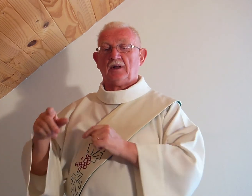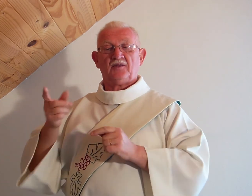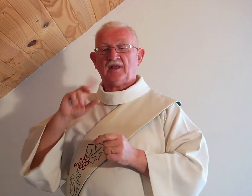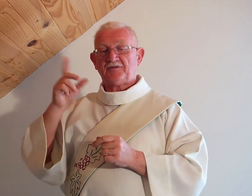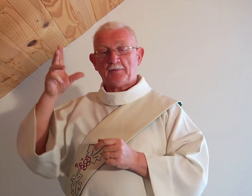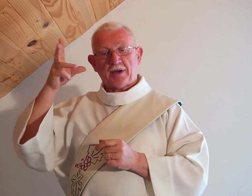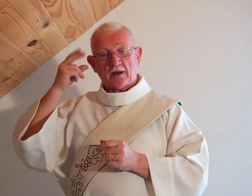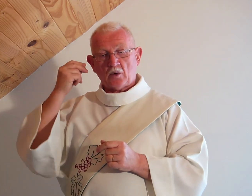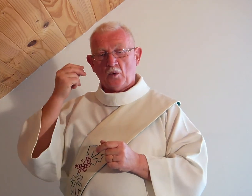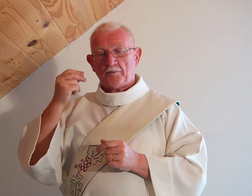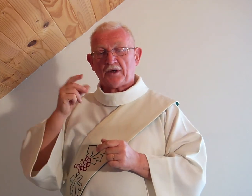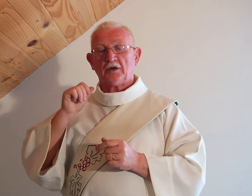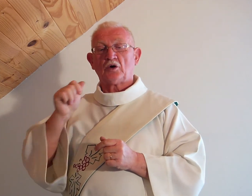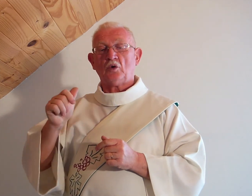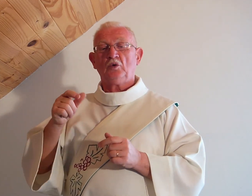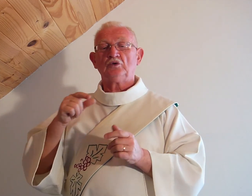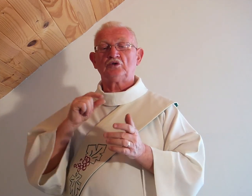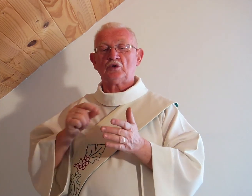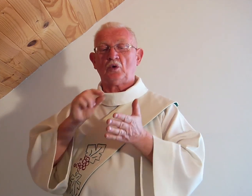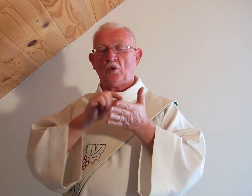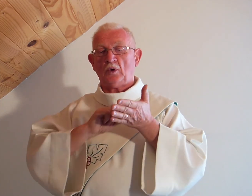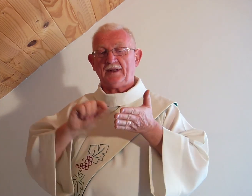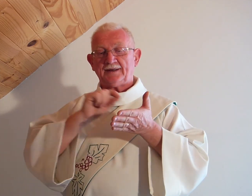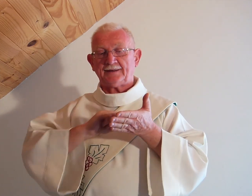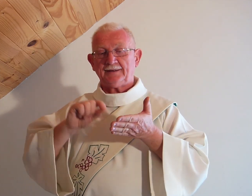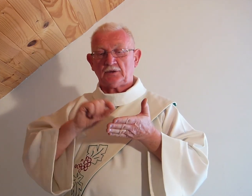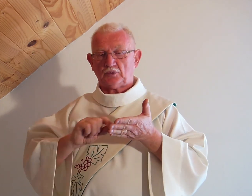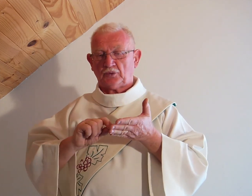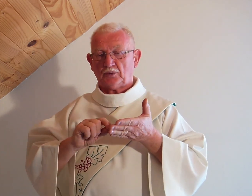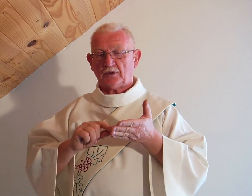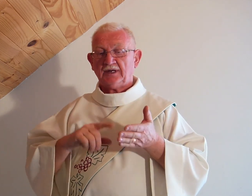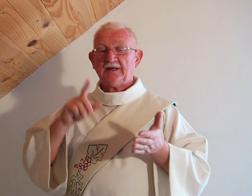n’avaient pas compris que, selon l’Écriture,